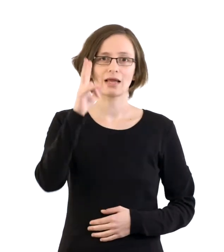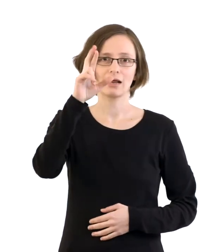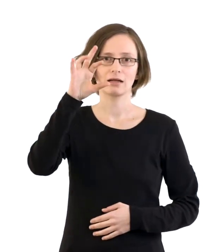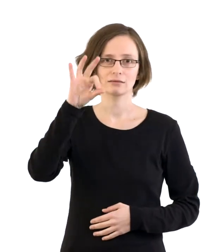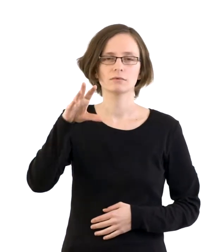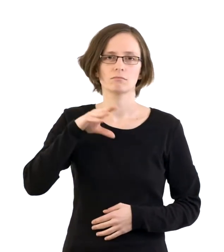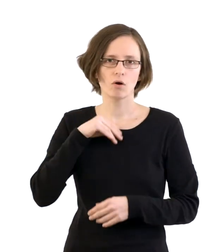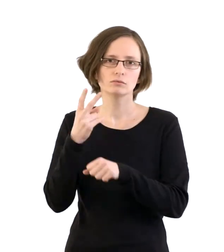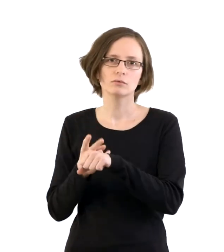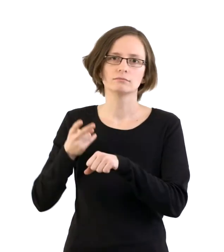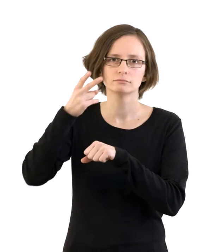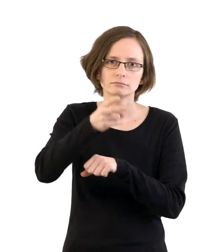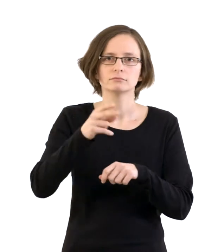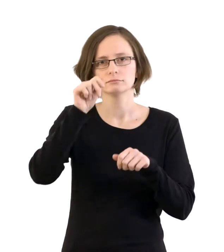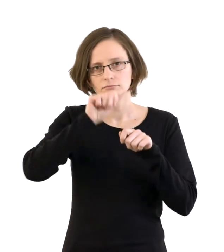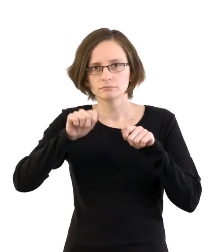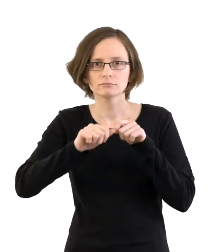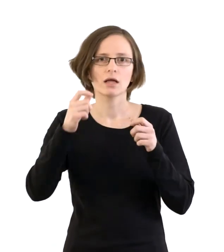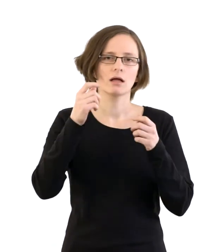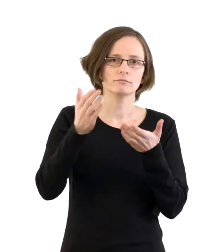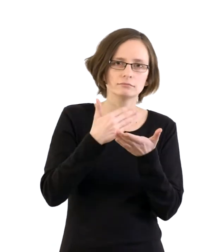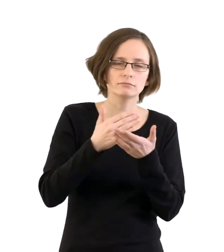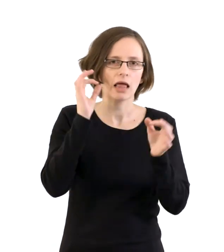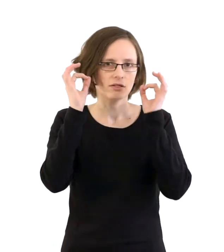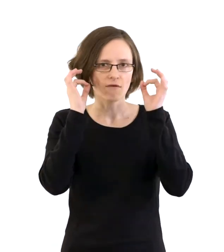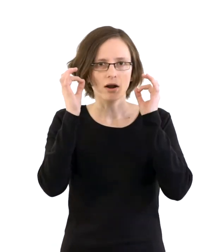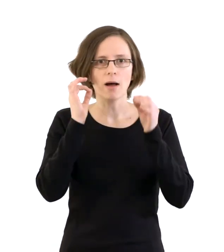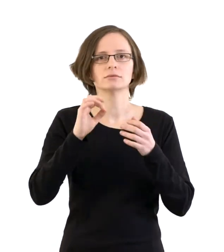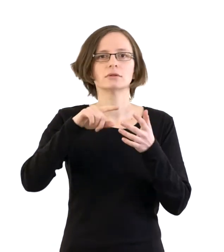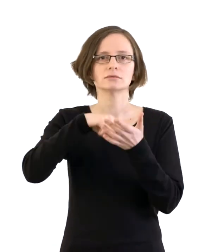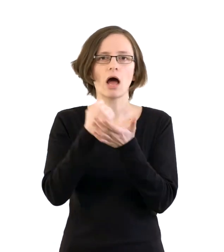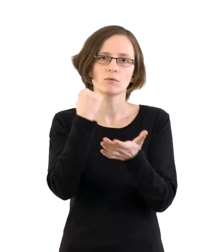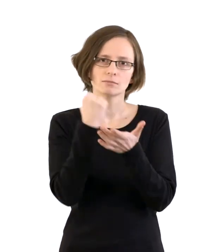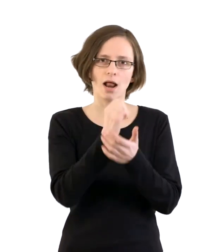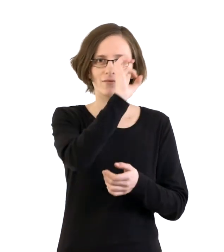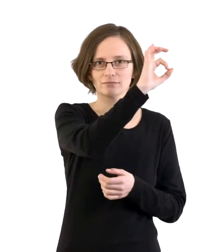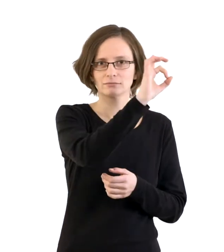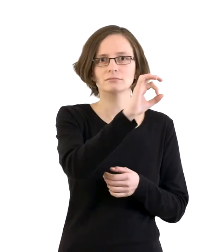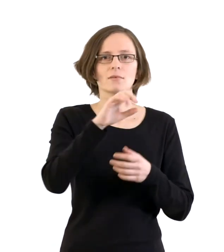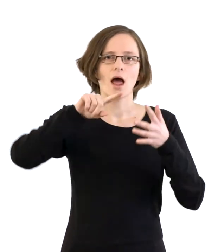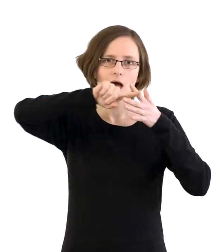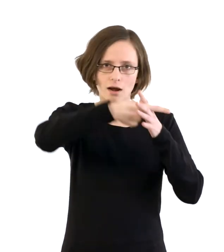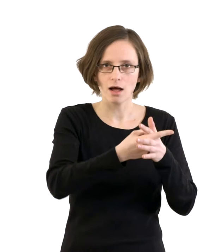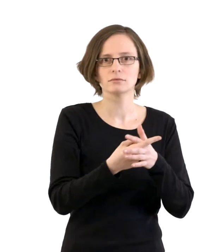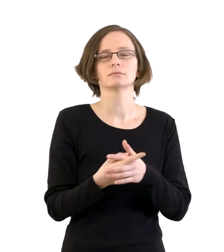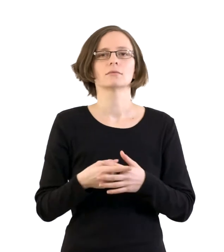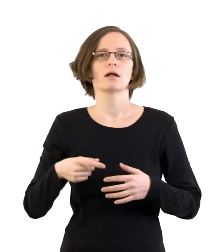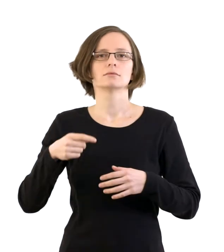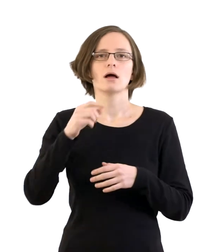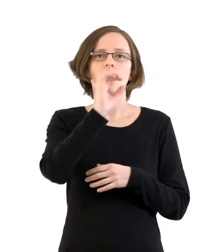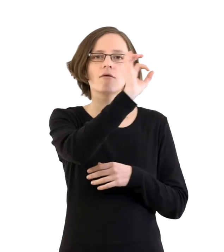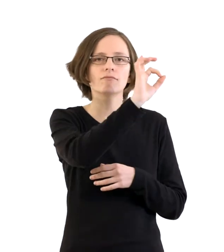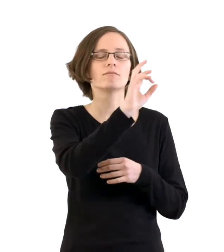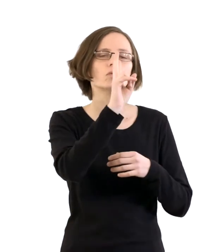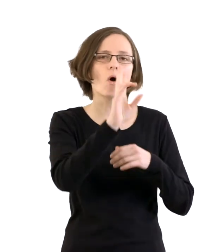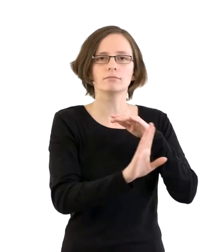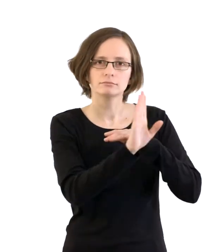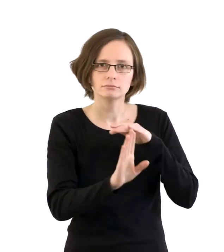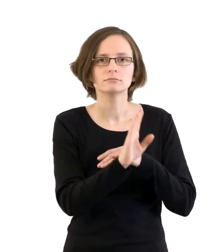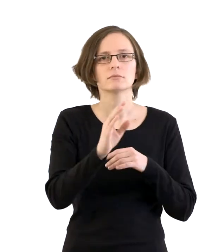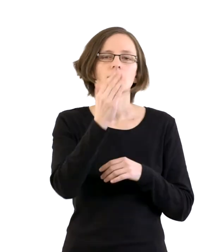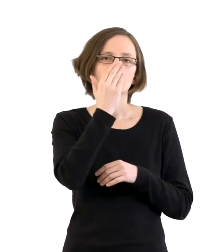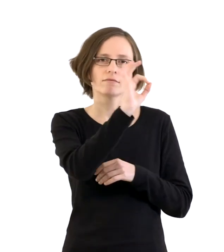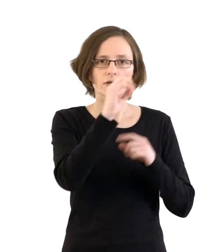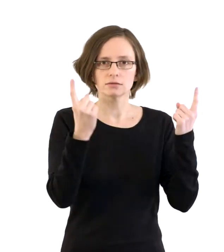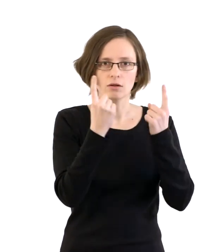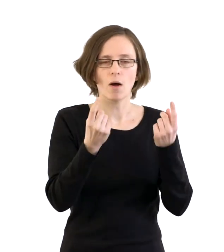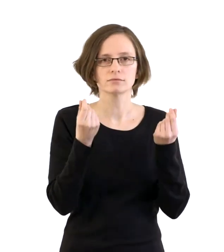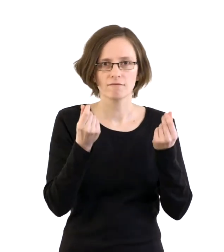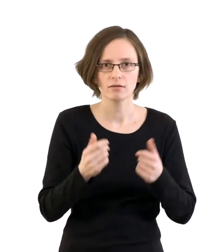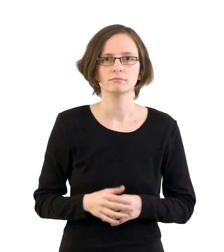Zadaniem KRS jest udostępnienie informacji o statusie prawnym zarejestrowanego podmiotu, jego reprezentacji oraz jego sytuacji finansowej.